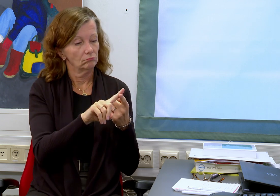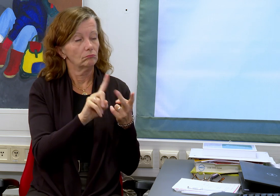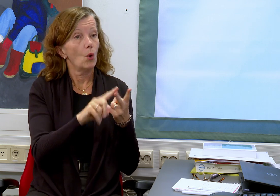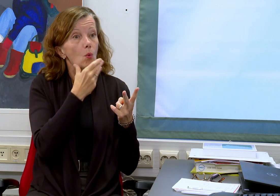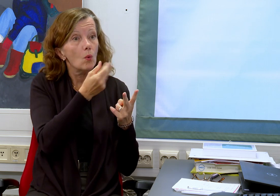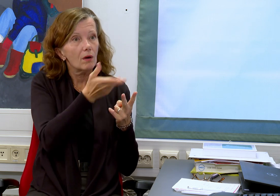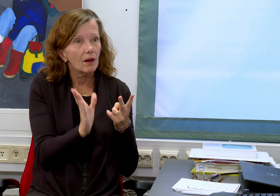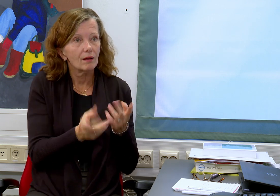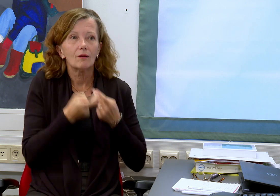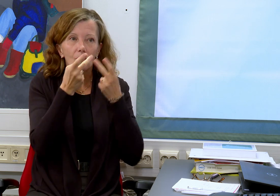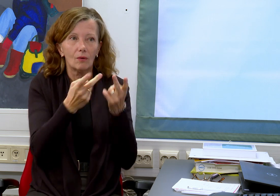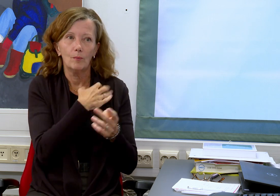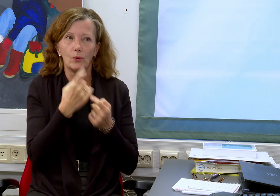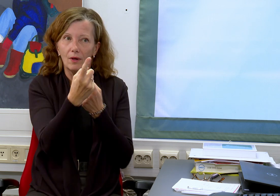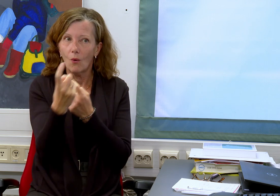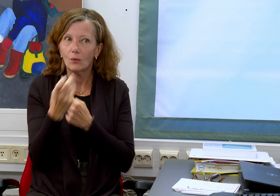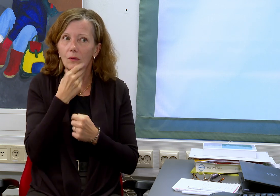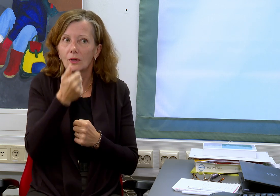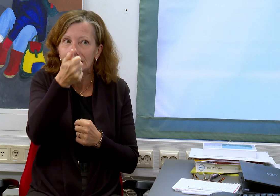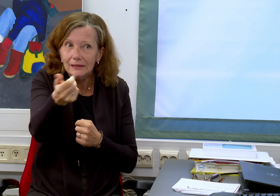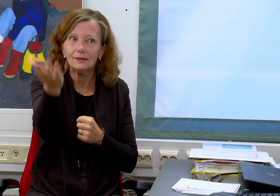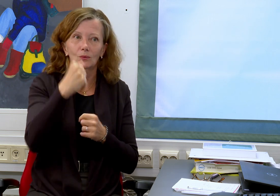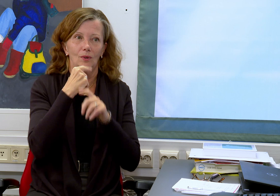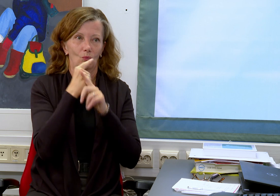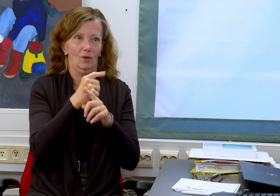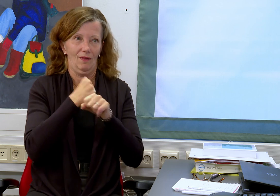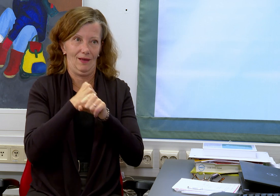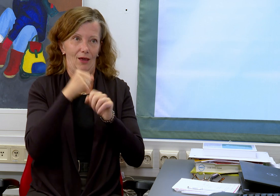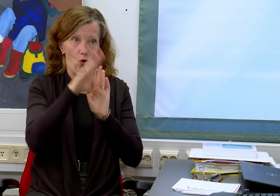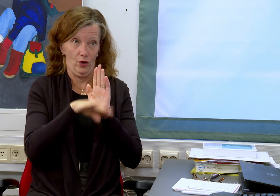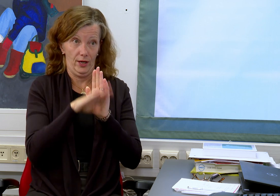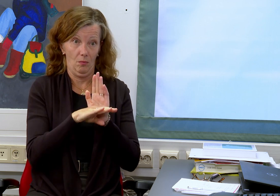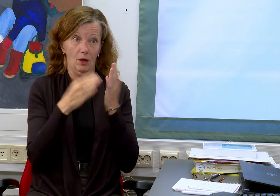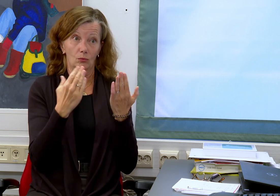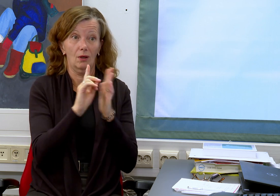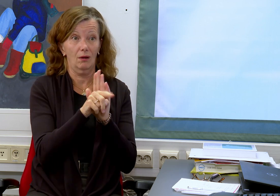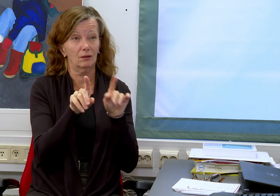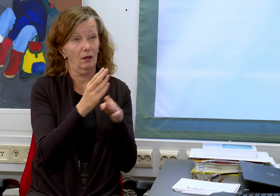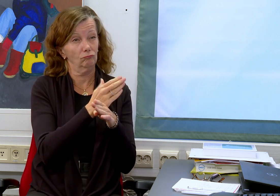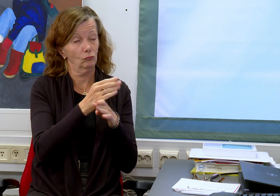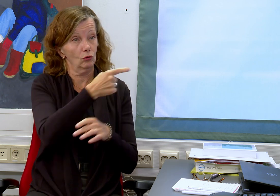Mitä nuortenohjelmiin tulee, pyrimme aina saamaan nuoret itse - mukaan ohjelmien tekoon, ja tällä hetkellä kirjaston katalogissa -